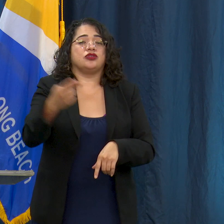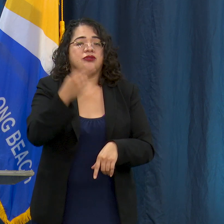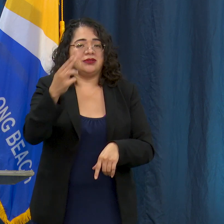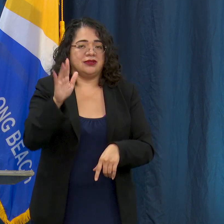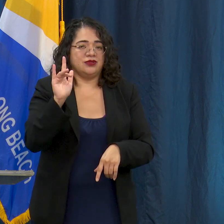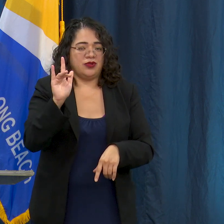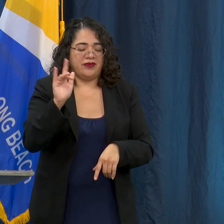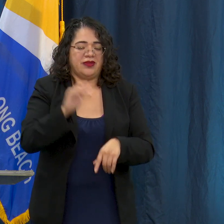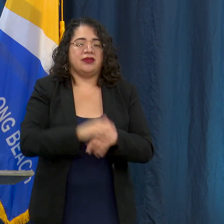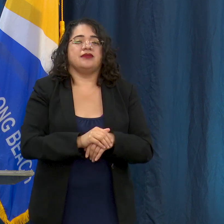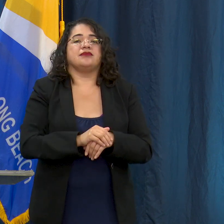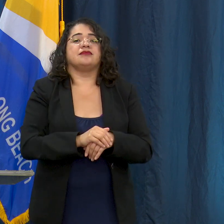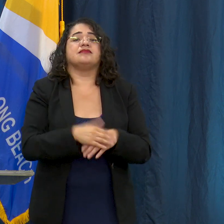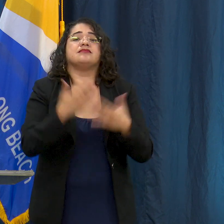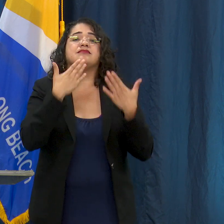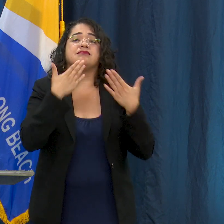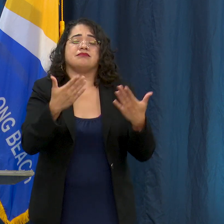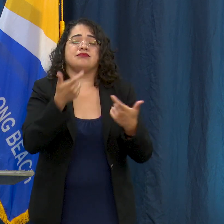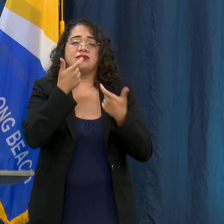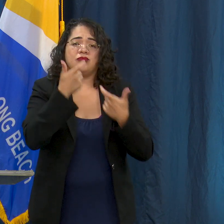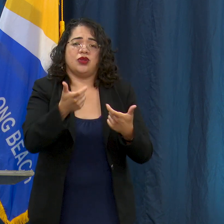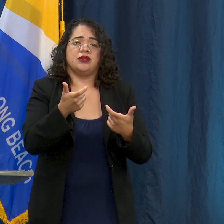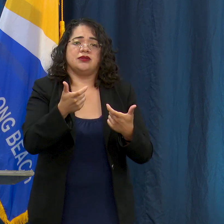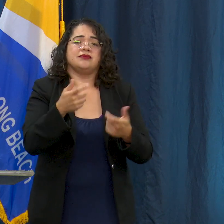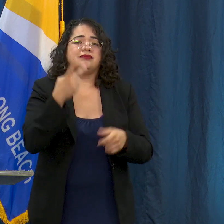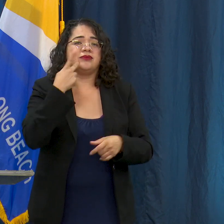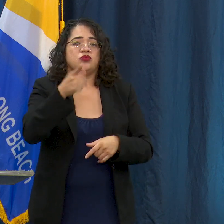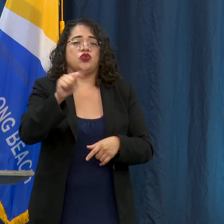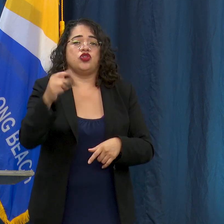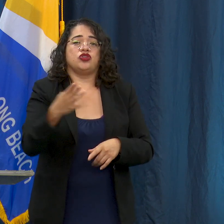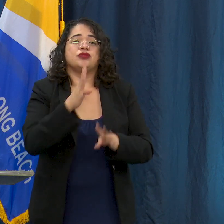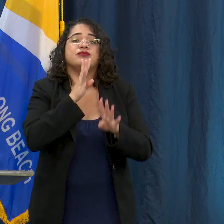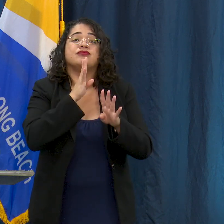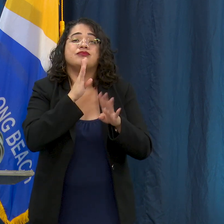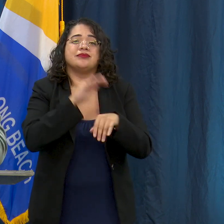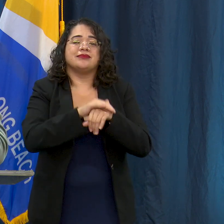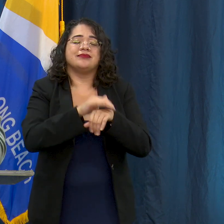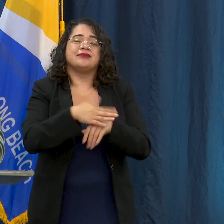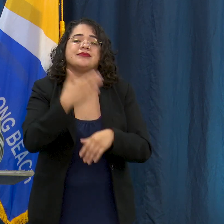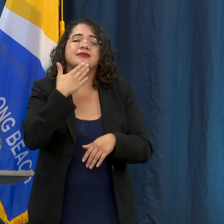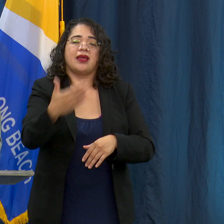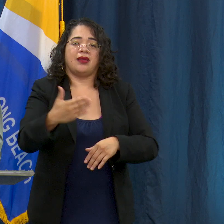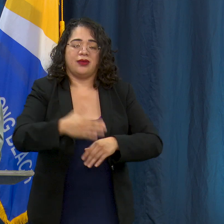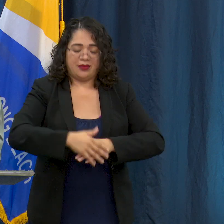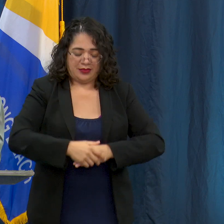thank you for joining us and we'll see you guys on Thursday, thank you.